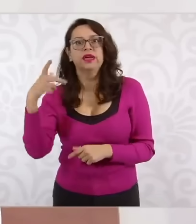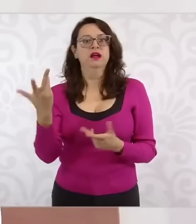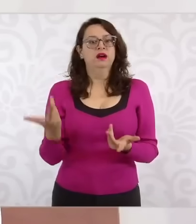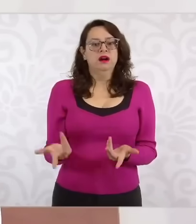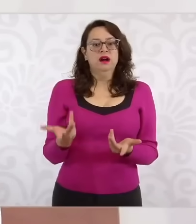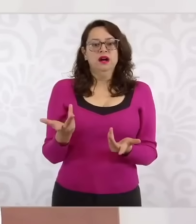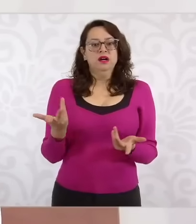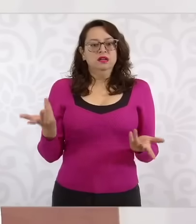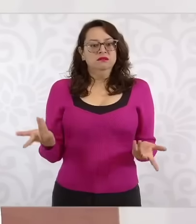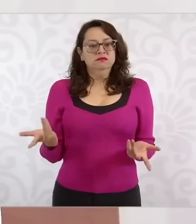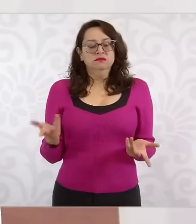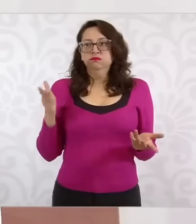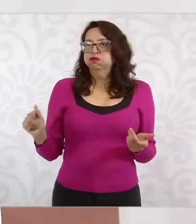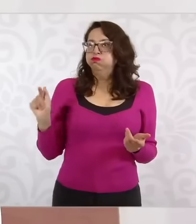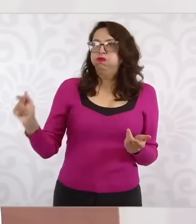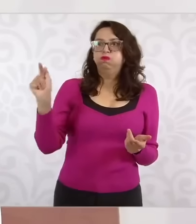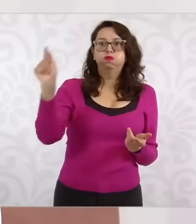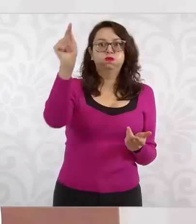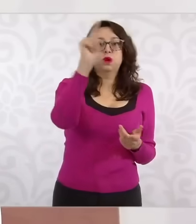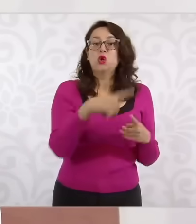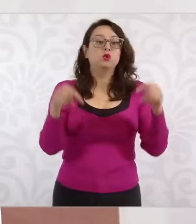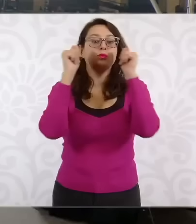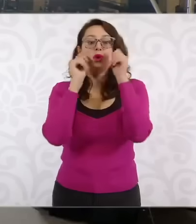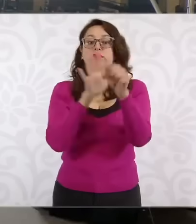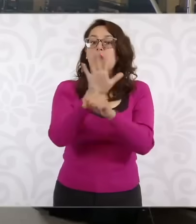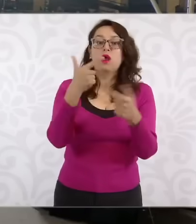estoy diciendo para que vean que son de todos los partidos políticos. Sí. que toca ese tema